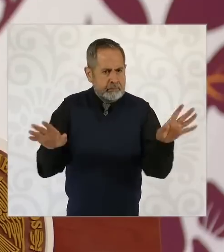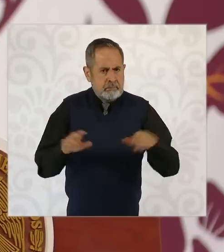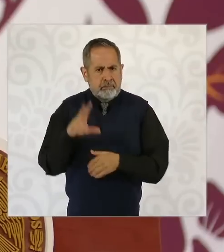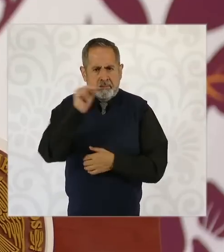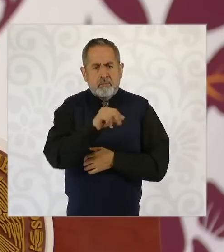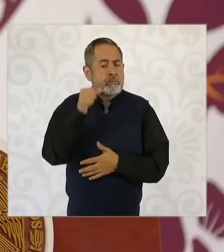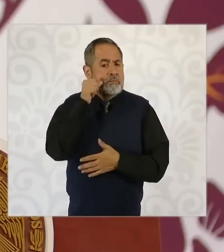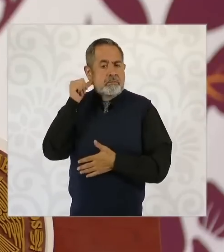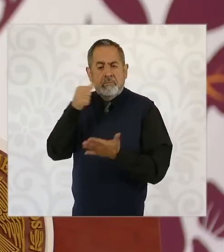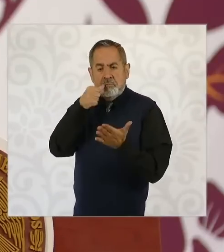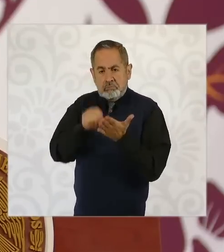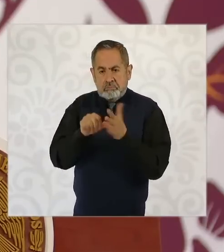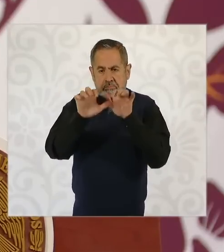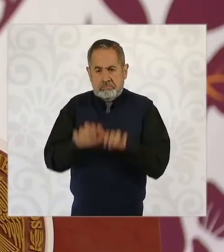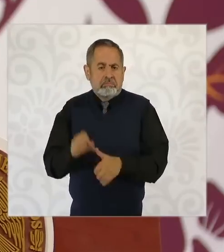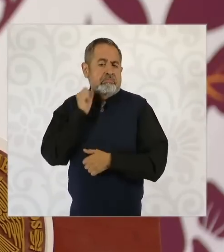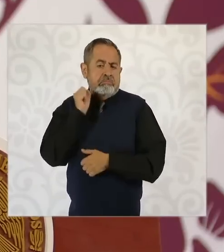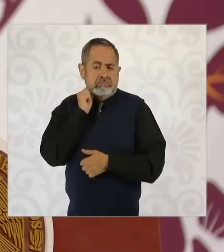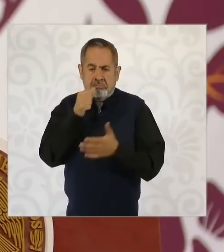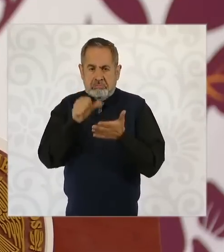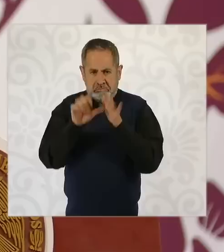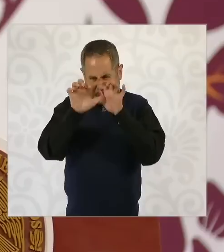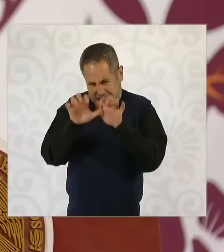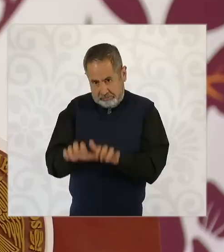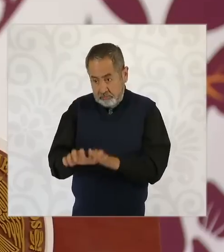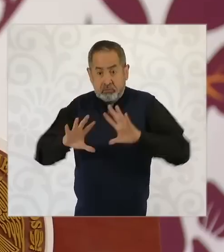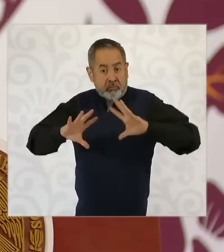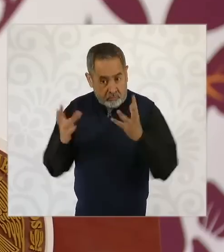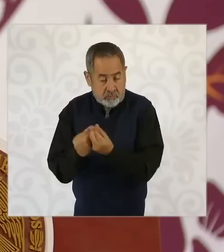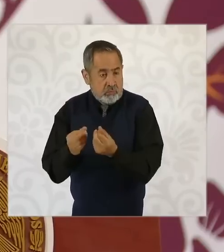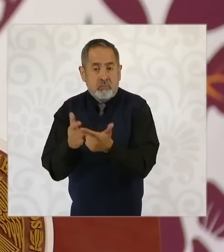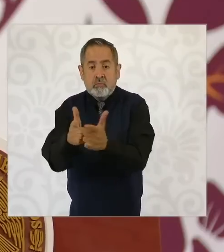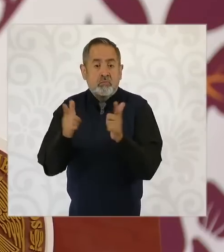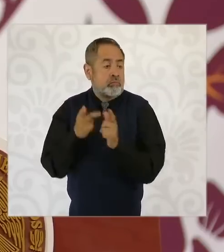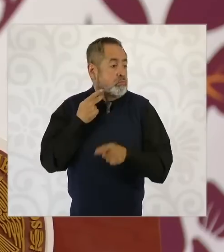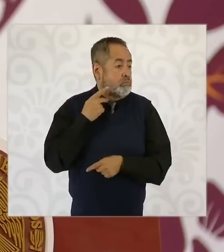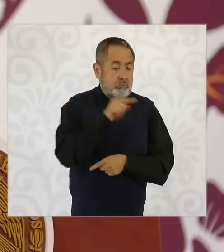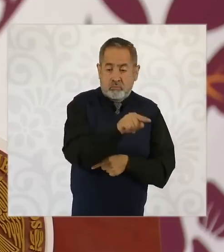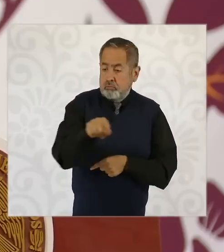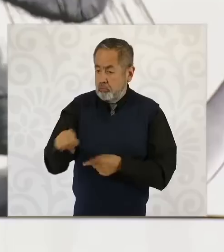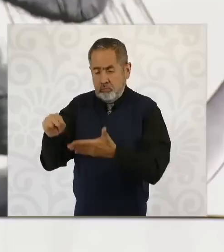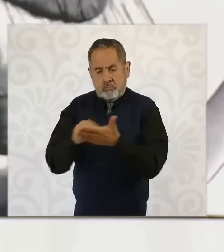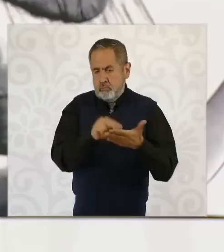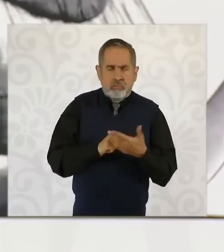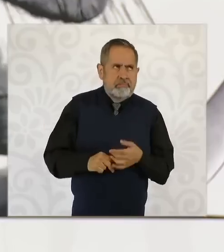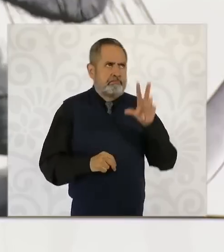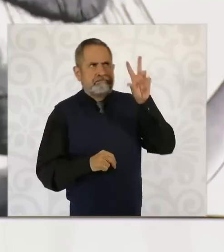carta el Senado de con todos los partidos políticos diciendo "No eso no a ver ¿cómo